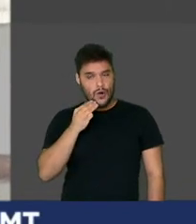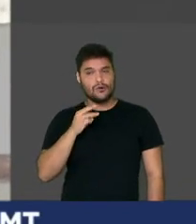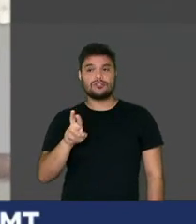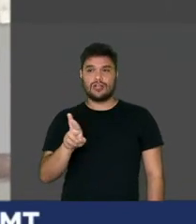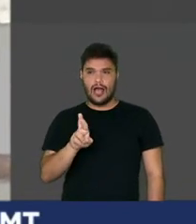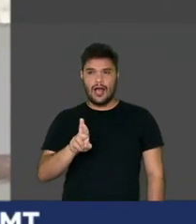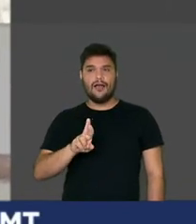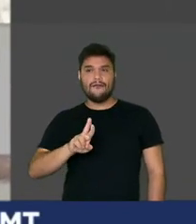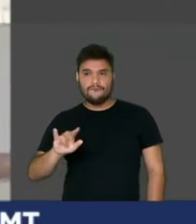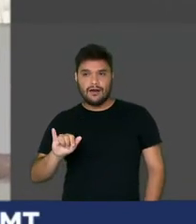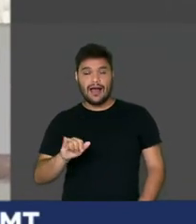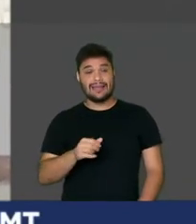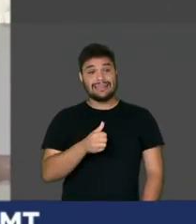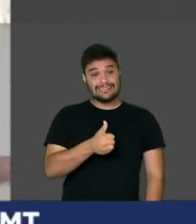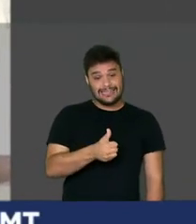PELA PREVISÃO INICIAL DÃO 65 MILHÕES, RECURSOS QUE